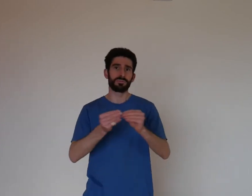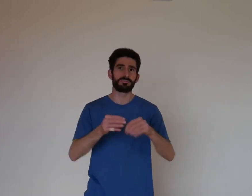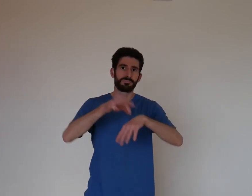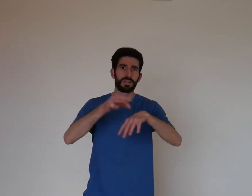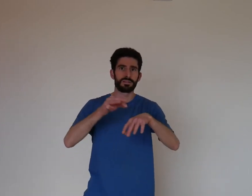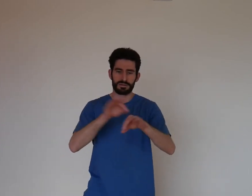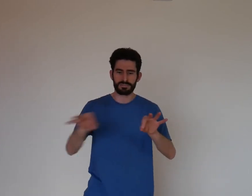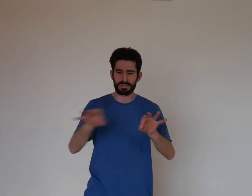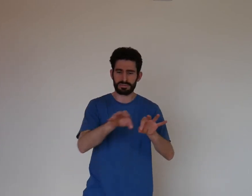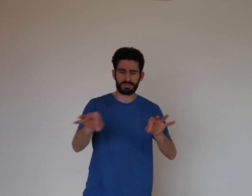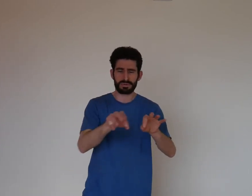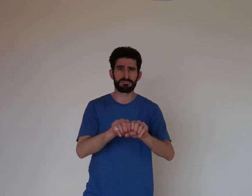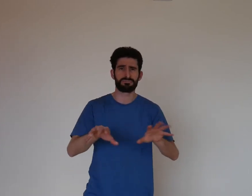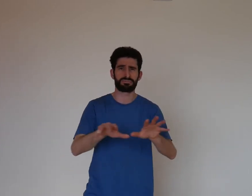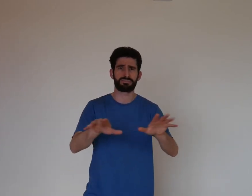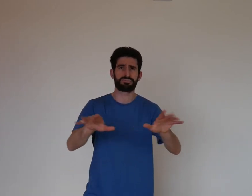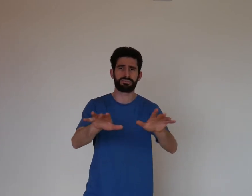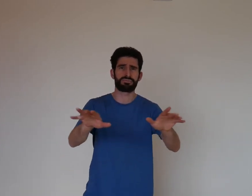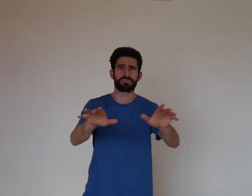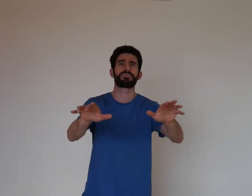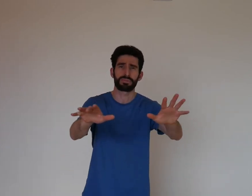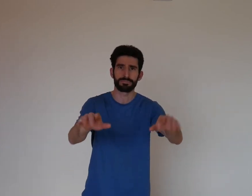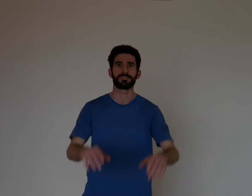Créant alors des problèmes de maladies et des épidémies.